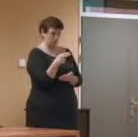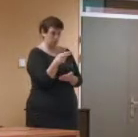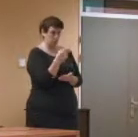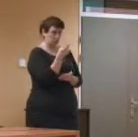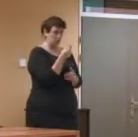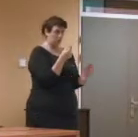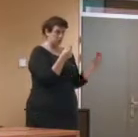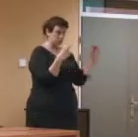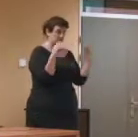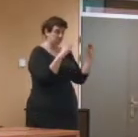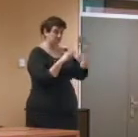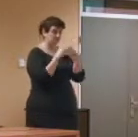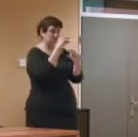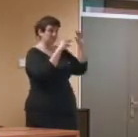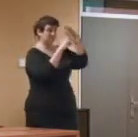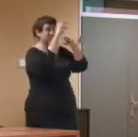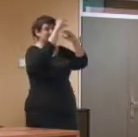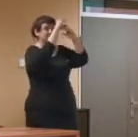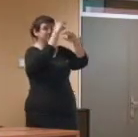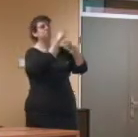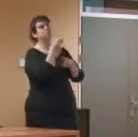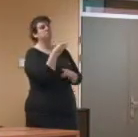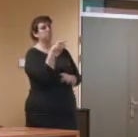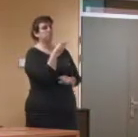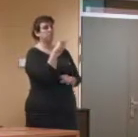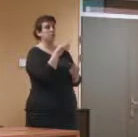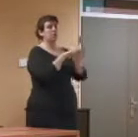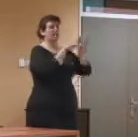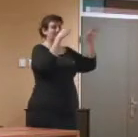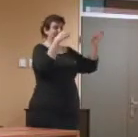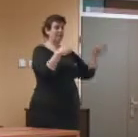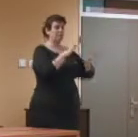Un escenario para hacer una misa, que se colocó en medio del río que costó